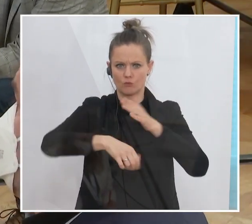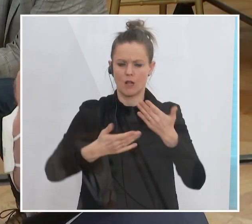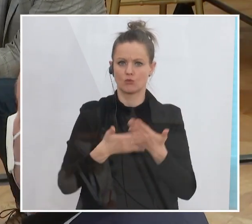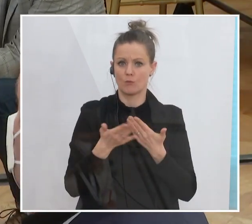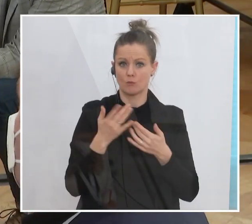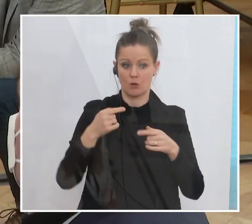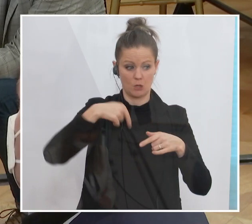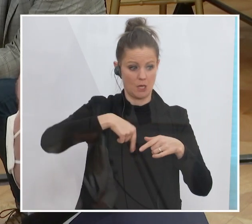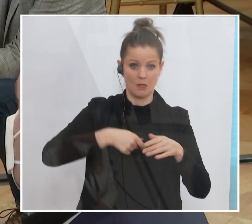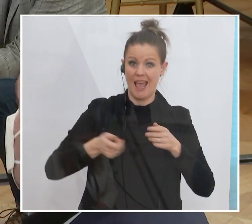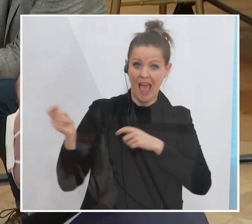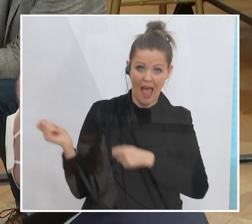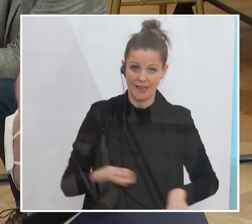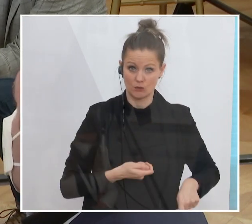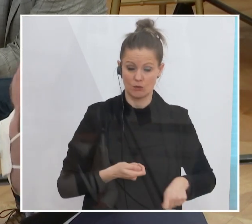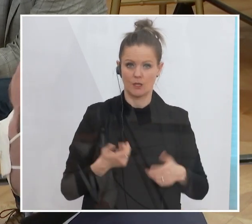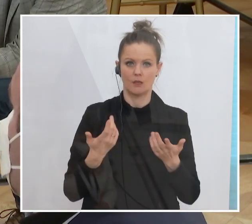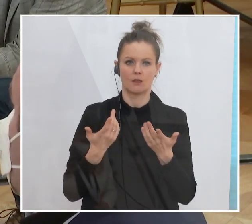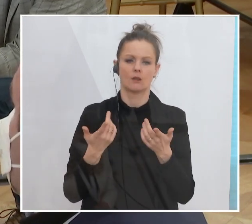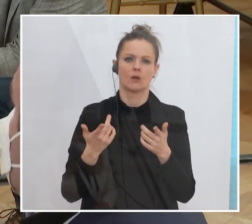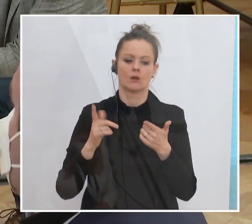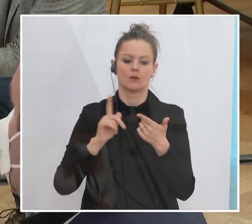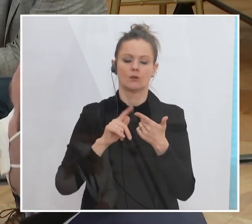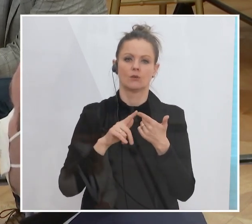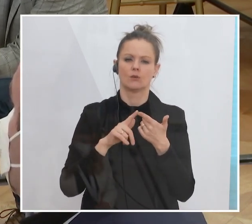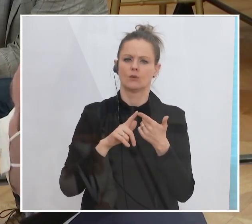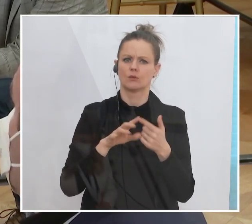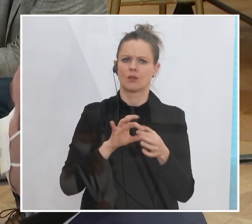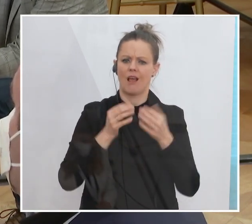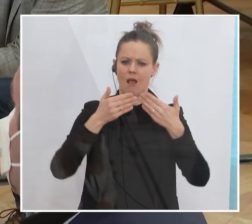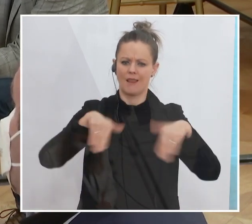Indoor-Eishockey? Und auch an Sie gefragt mit den Limitierungen, auch zeitlichen Limitierungen,